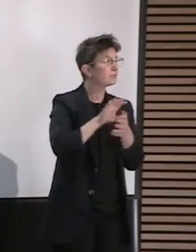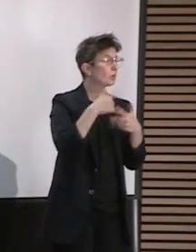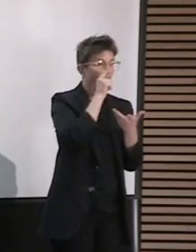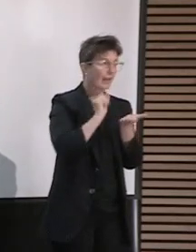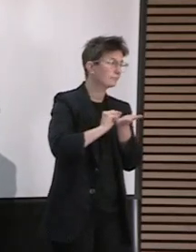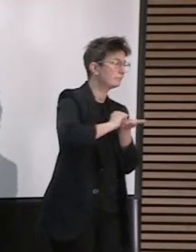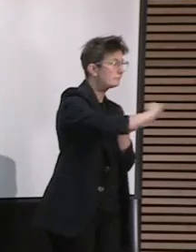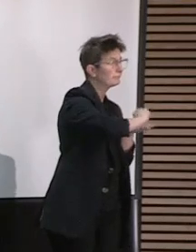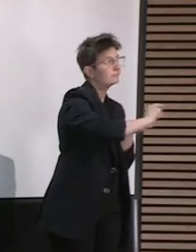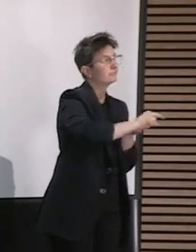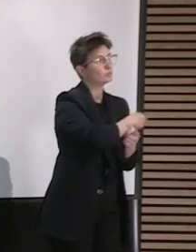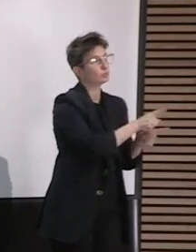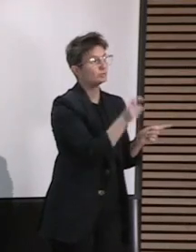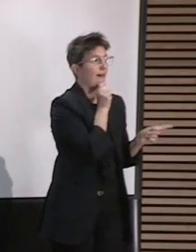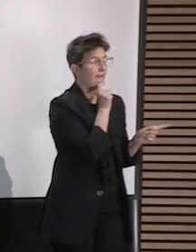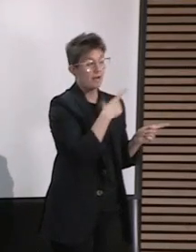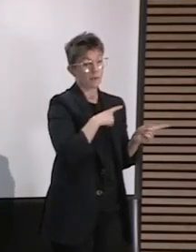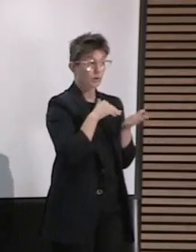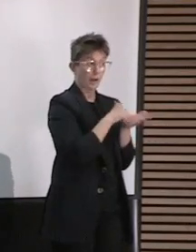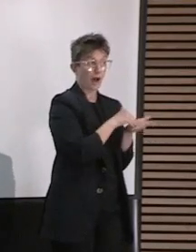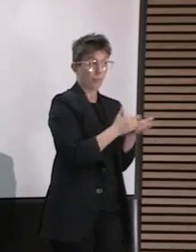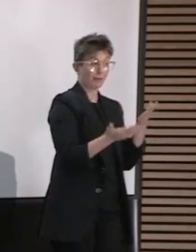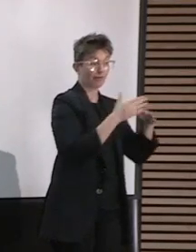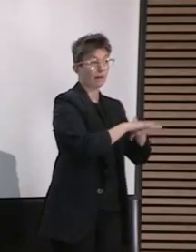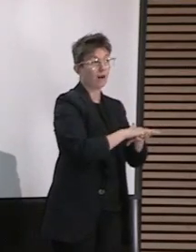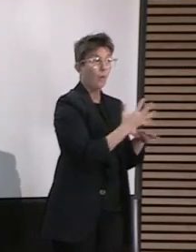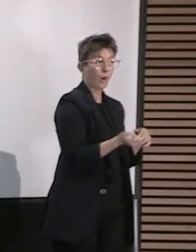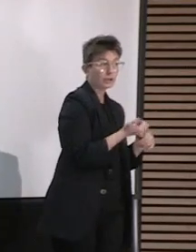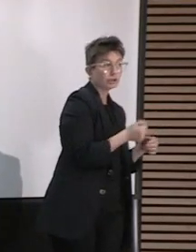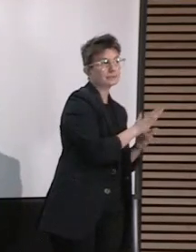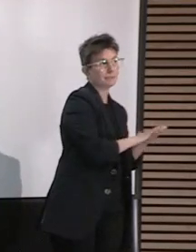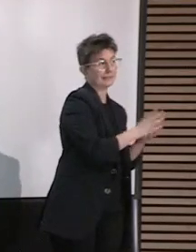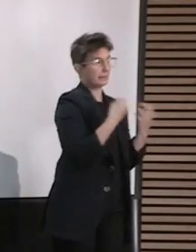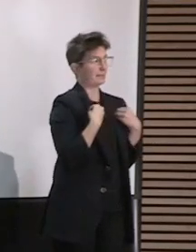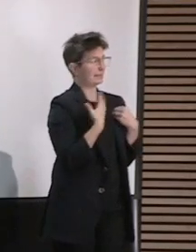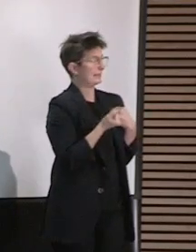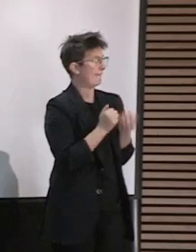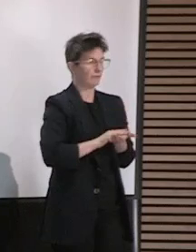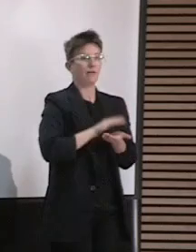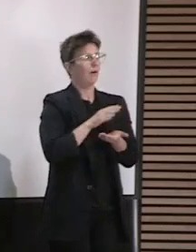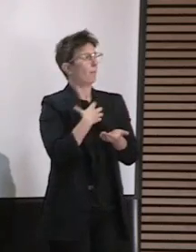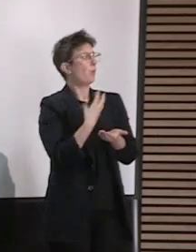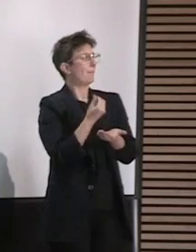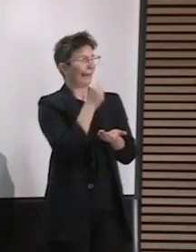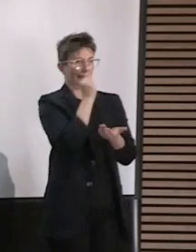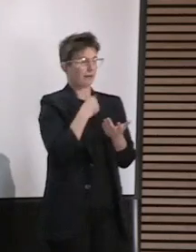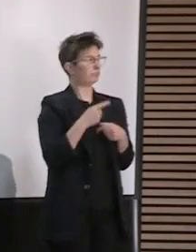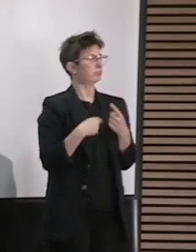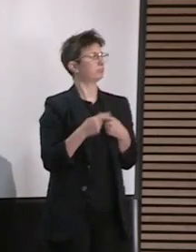whakapiki i a raatau kaimahi. A, no te mea e tautoko ana